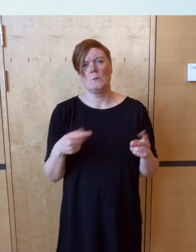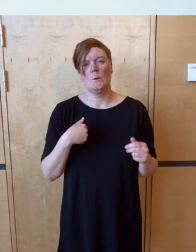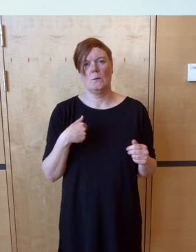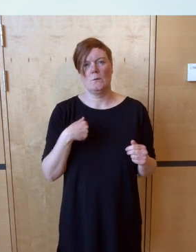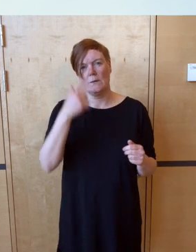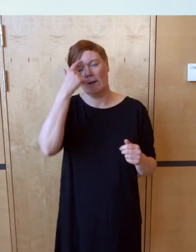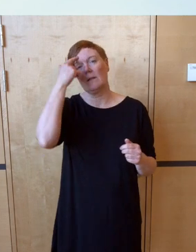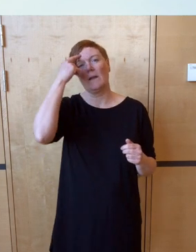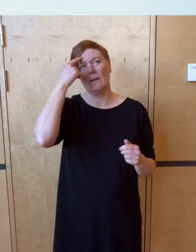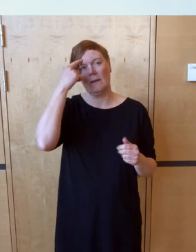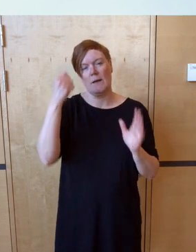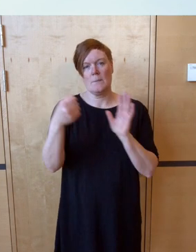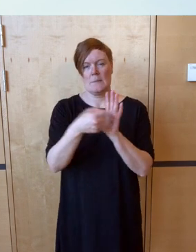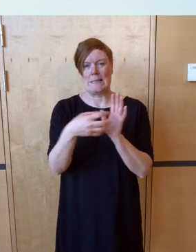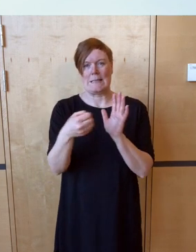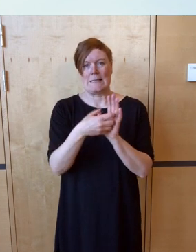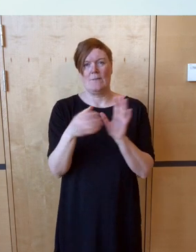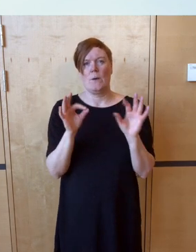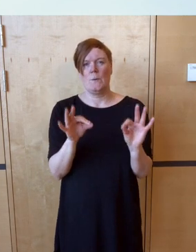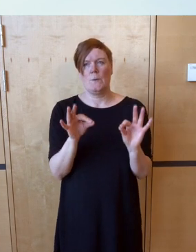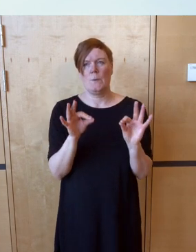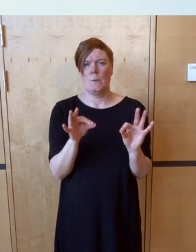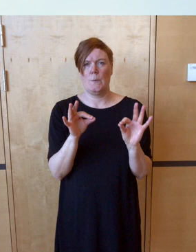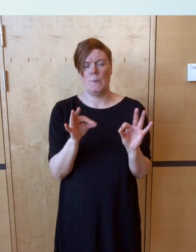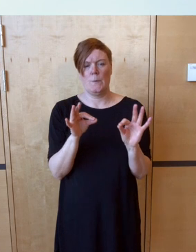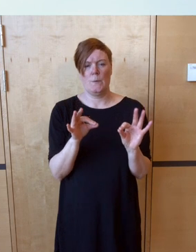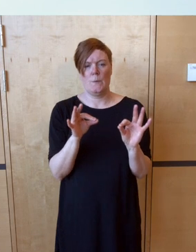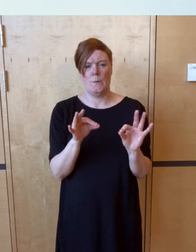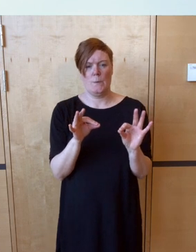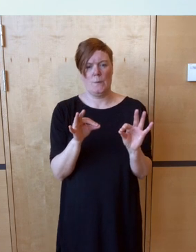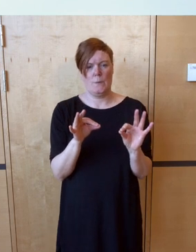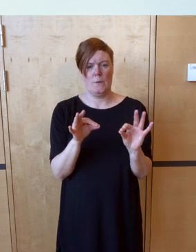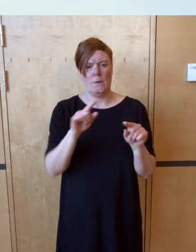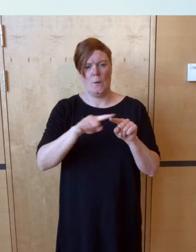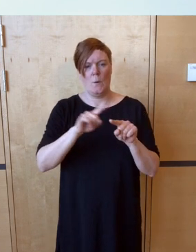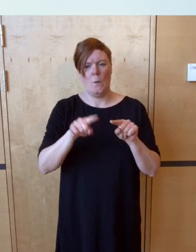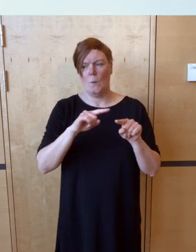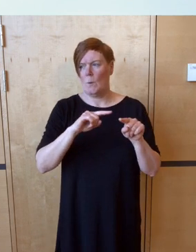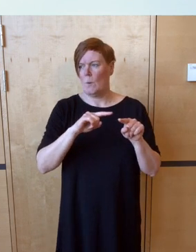Befinner oss i Vad gäller pågående investeringsprojekt som var